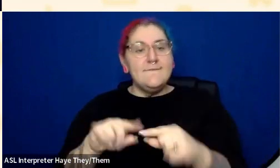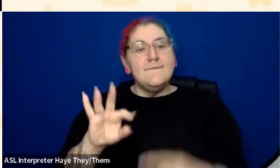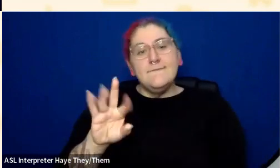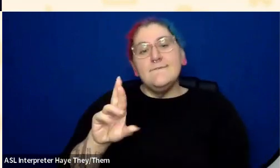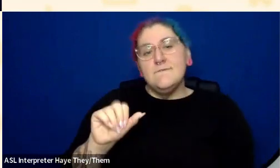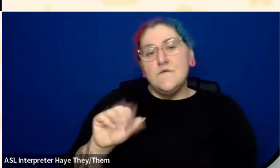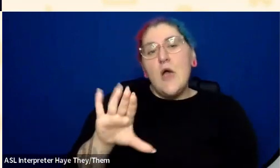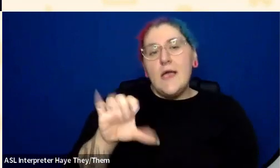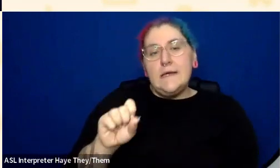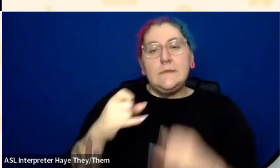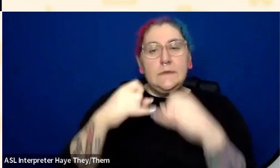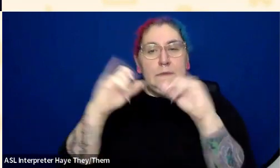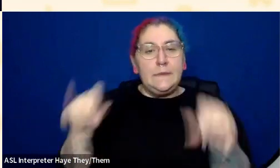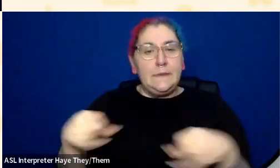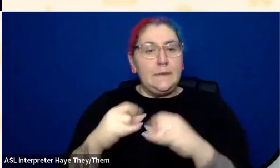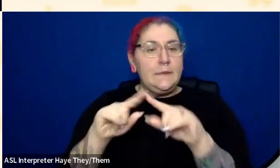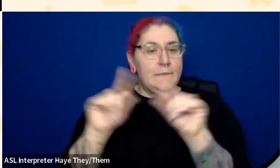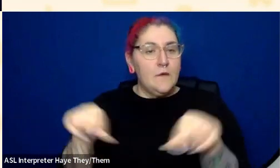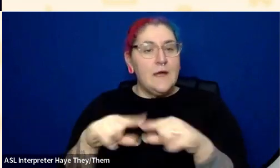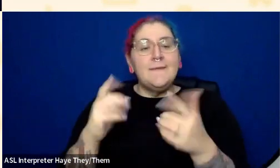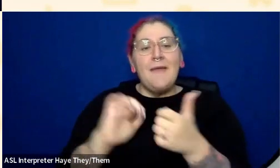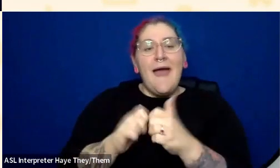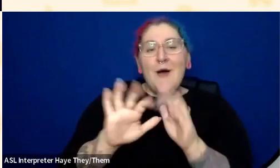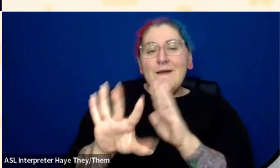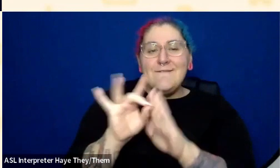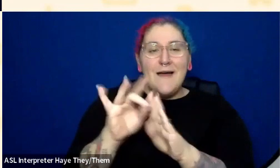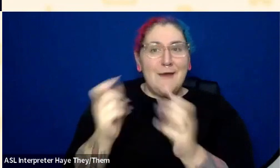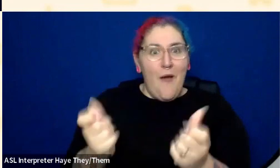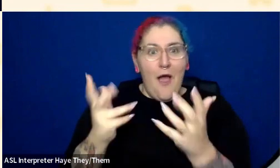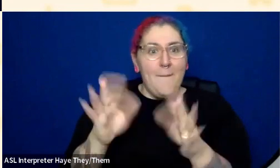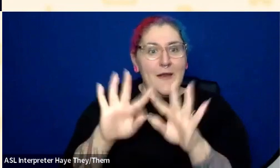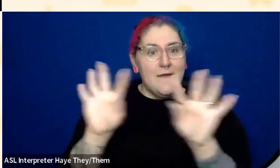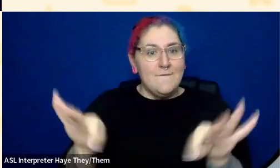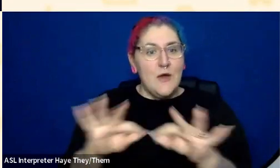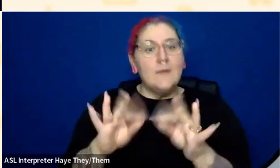Y la forma de averiguar la cantidad de marcos es encontrar lo que te gusta.